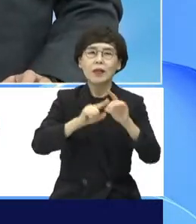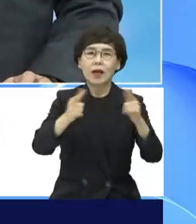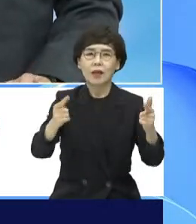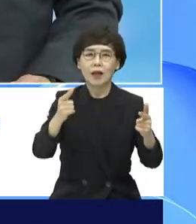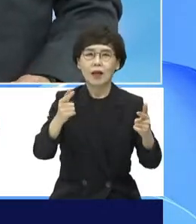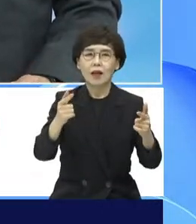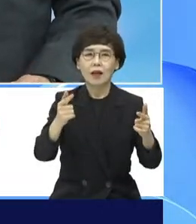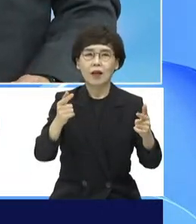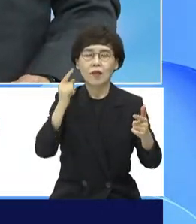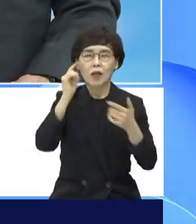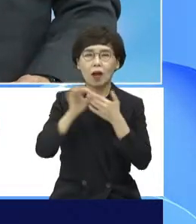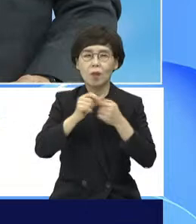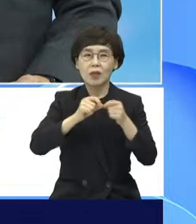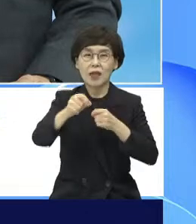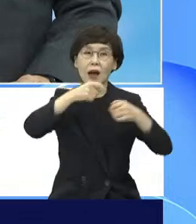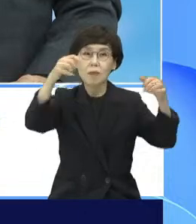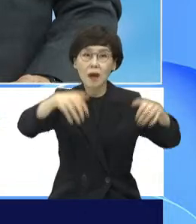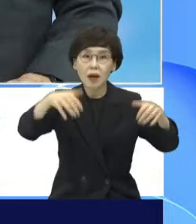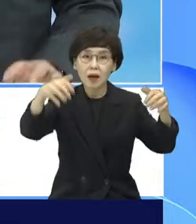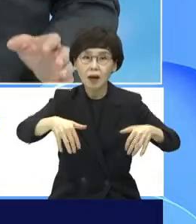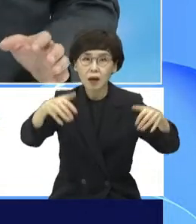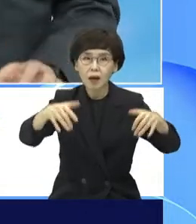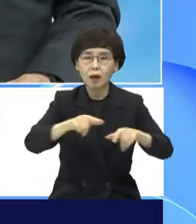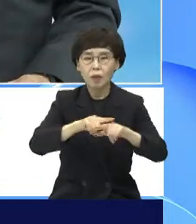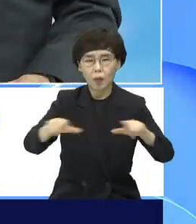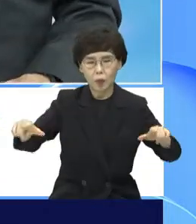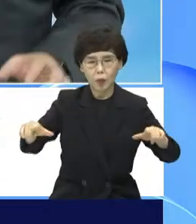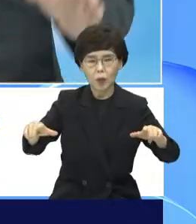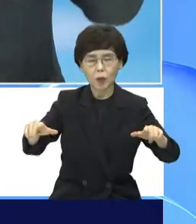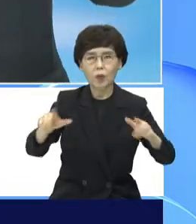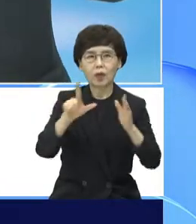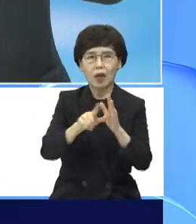그리고 이제 장마철이라는 게 보통의 경우에 날씨는 서쪽에서 동쪽으로 이동을